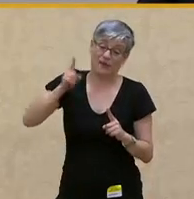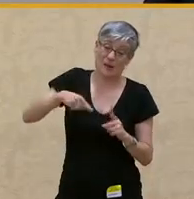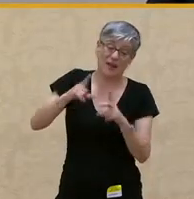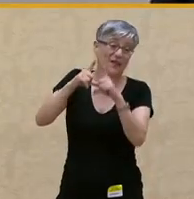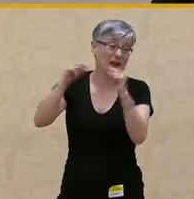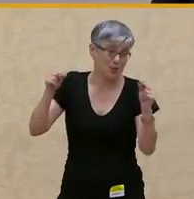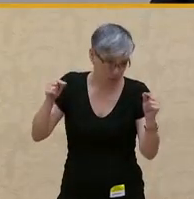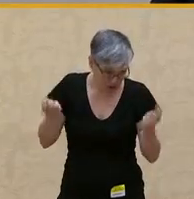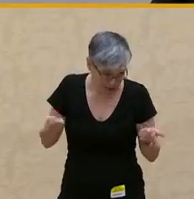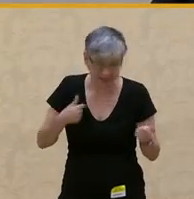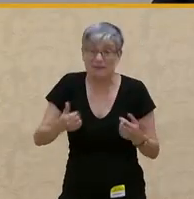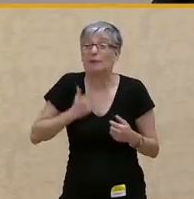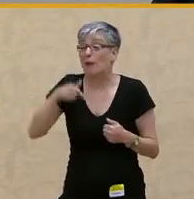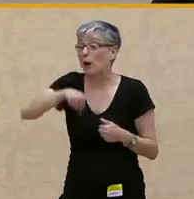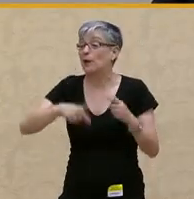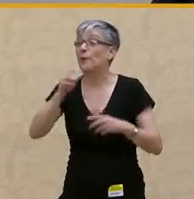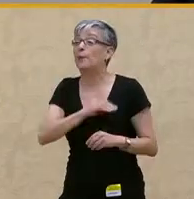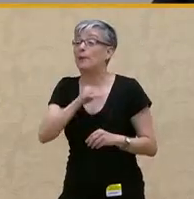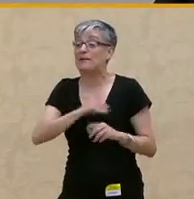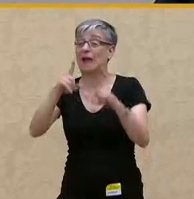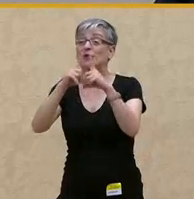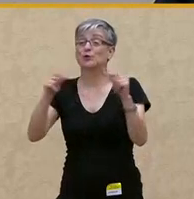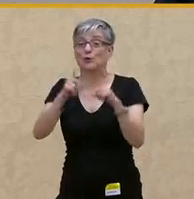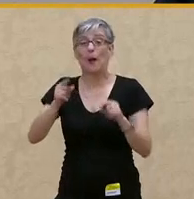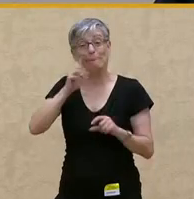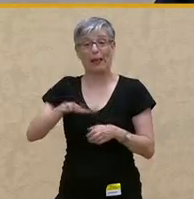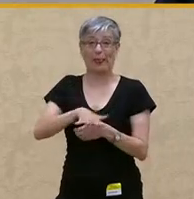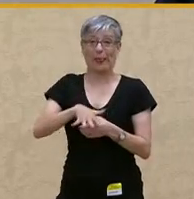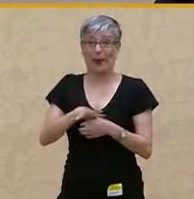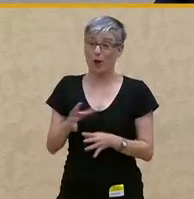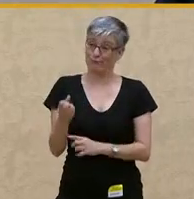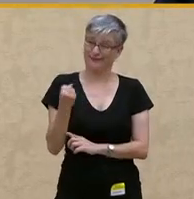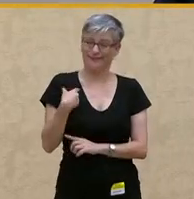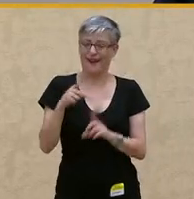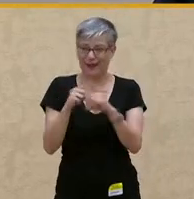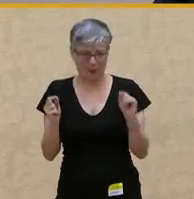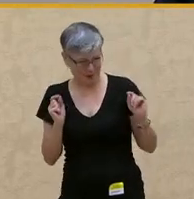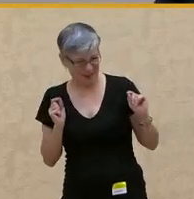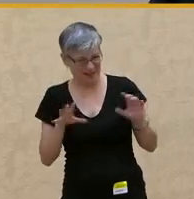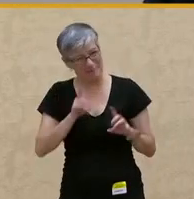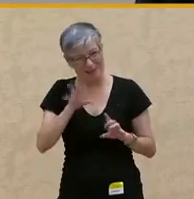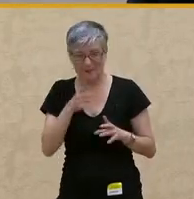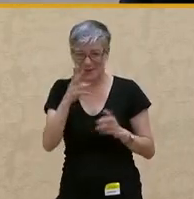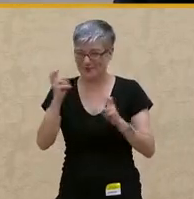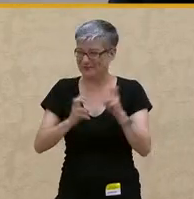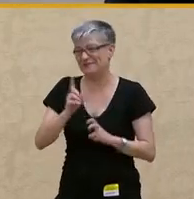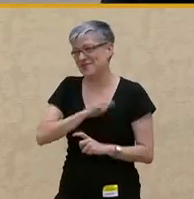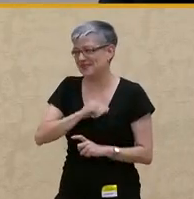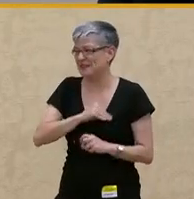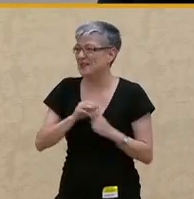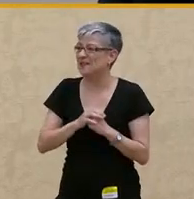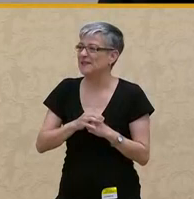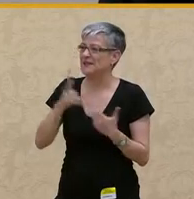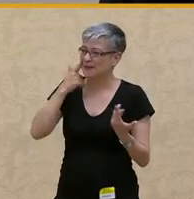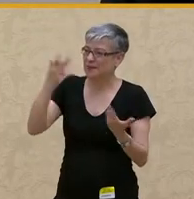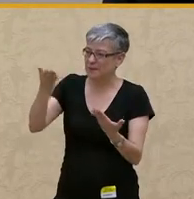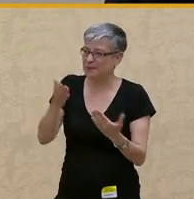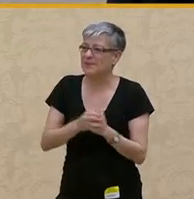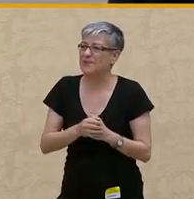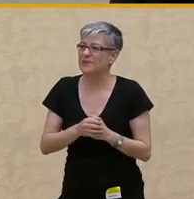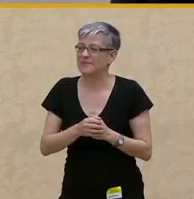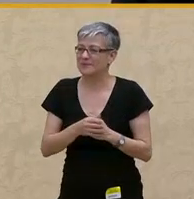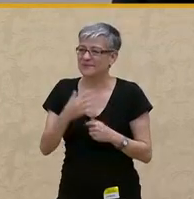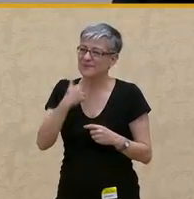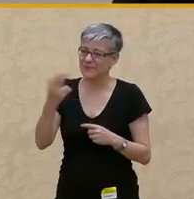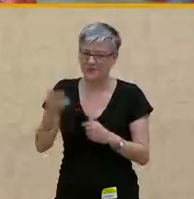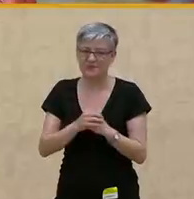bastantes personas de Asturias, por lo tanto, peña a favor. Adelante, tiene la palabra, por favor.